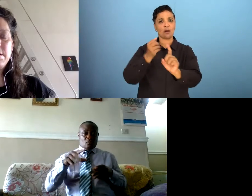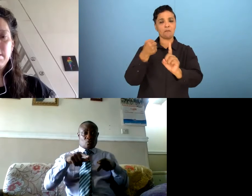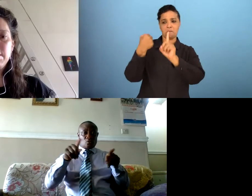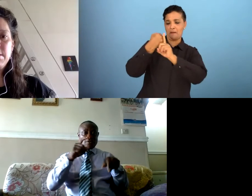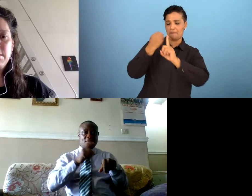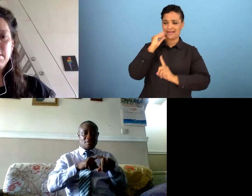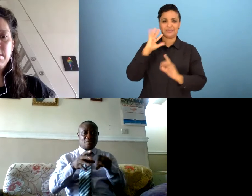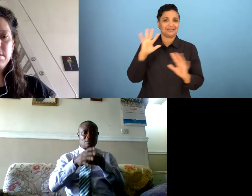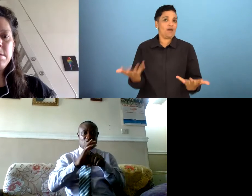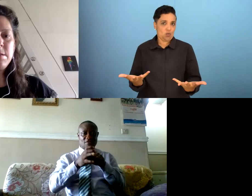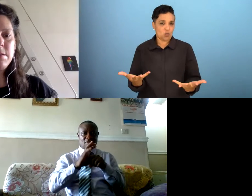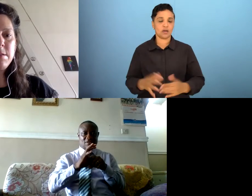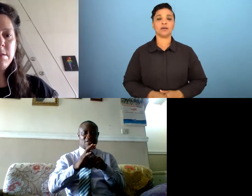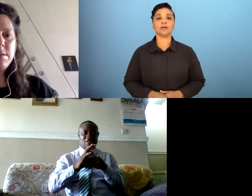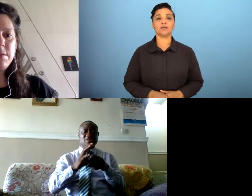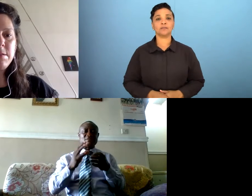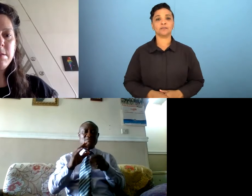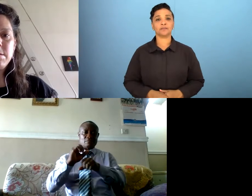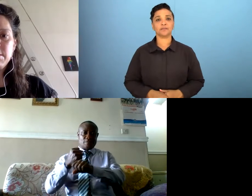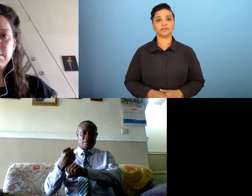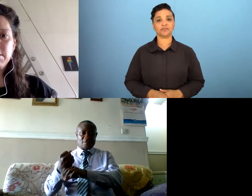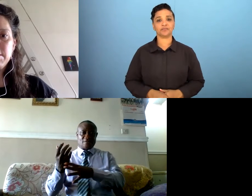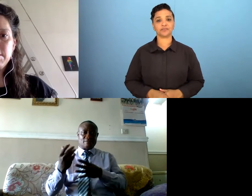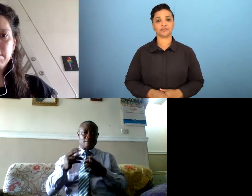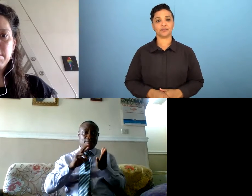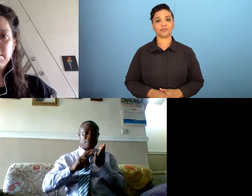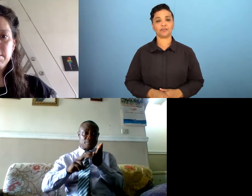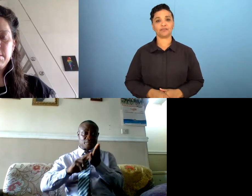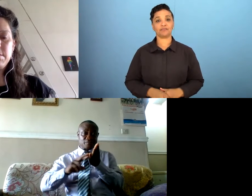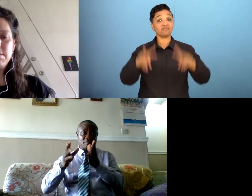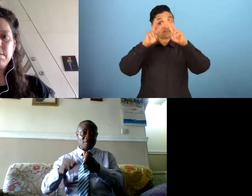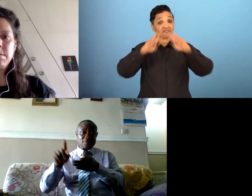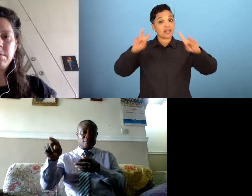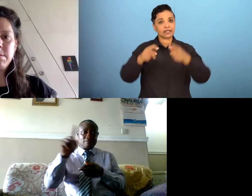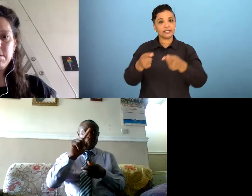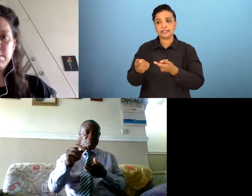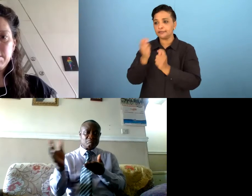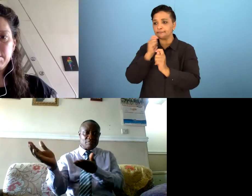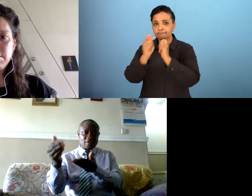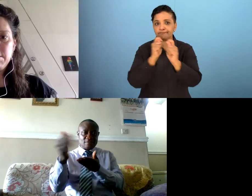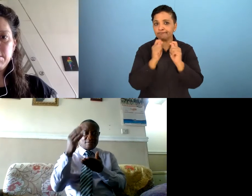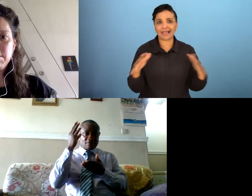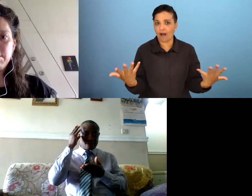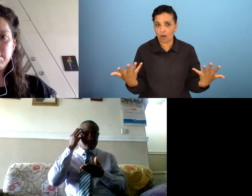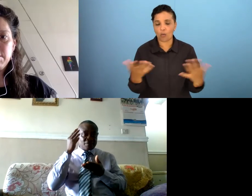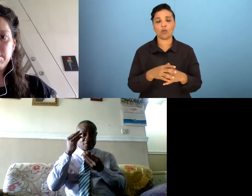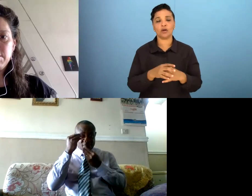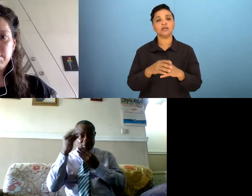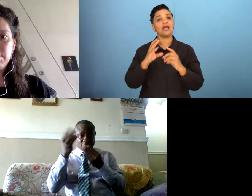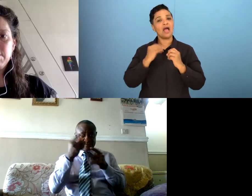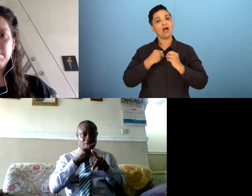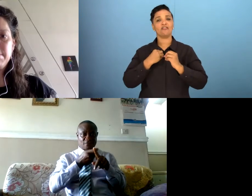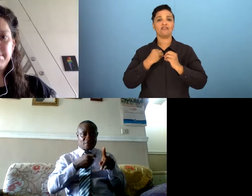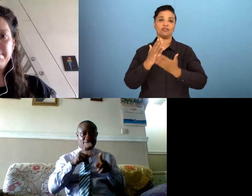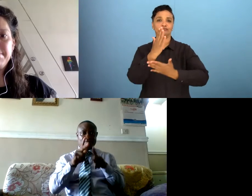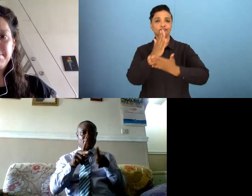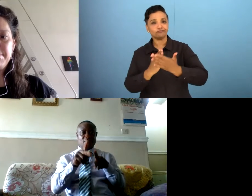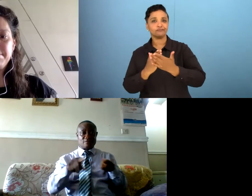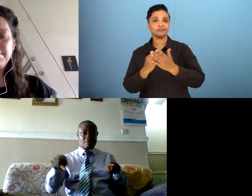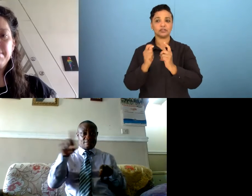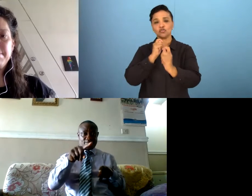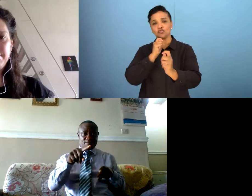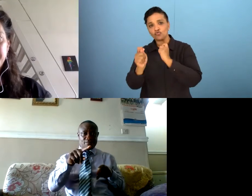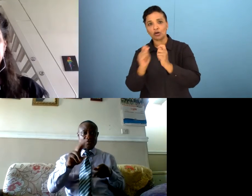discapacidad, en toda Nigeria, durante la pandemia de COVID-19.